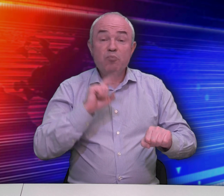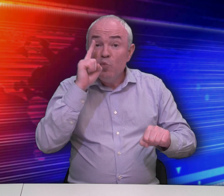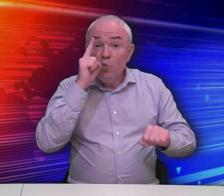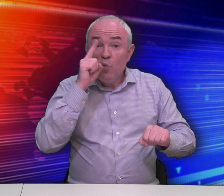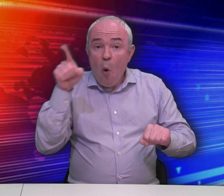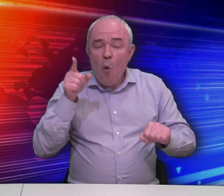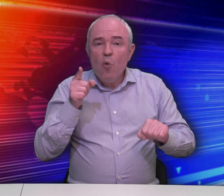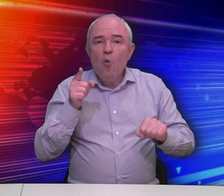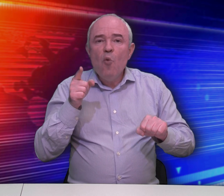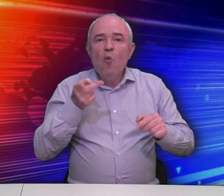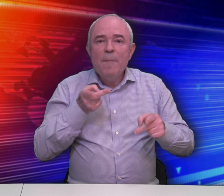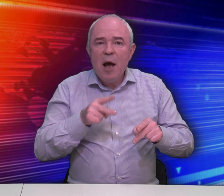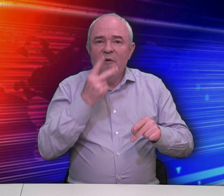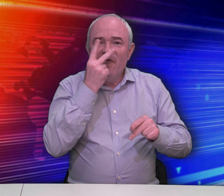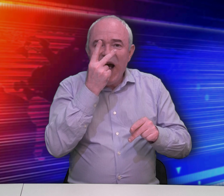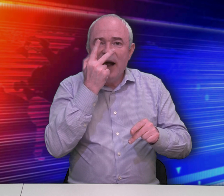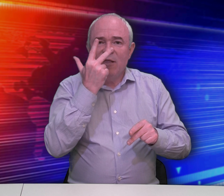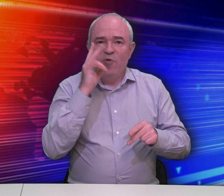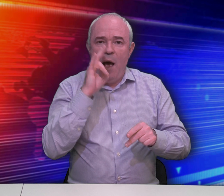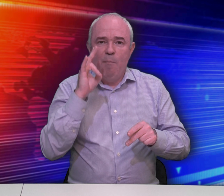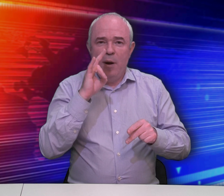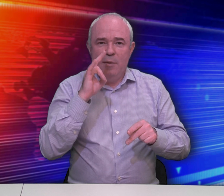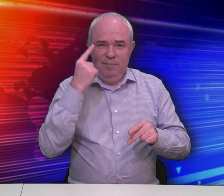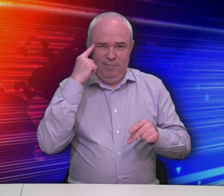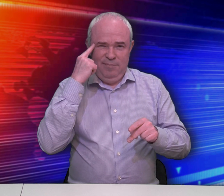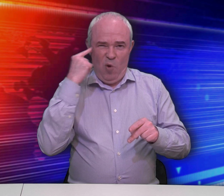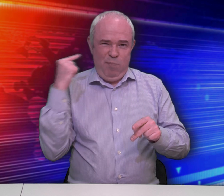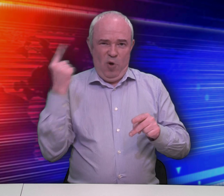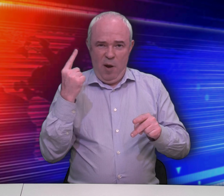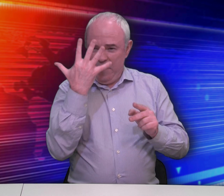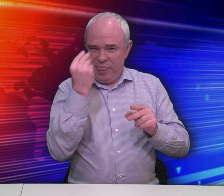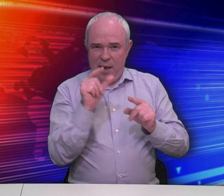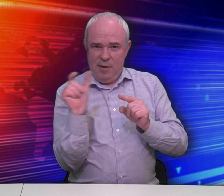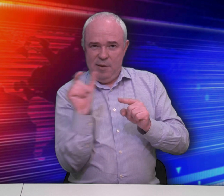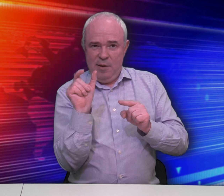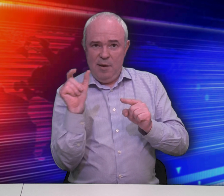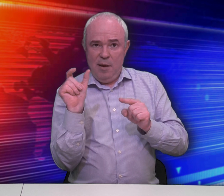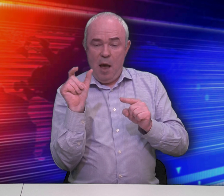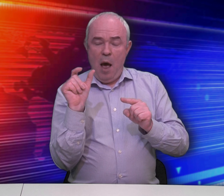Уотсон умер 23 ноября! Пять дней не дотянул.